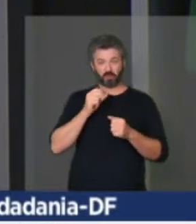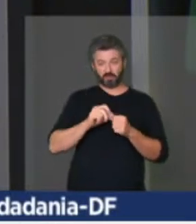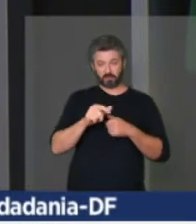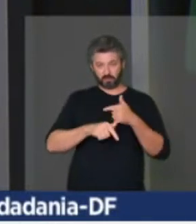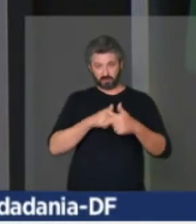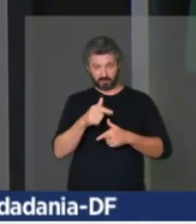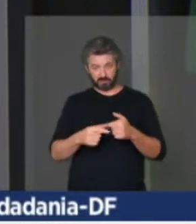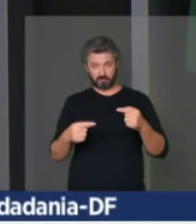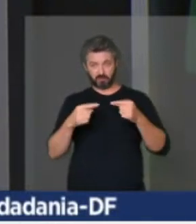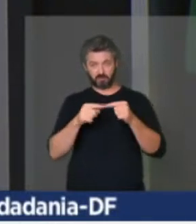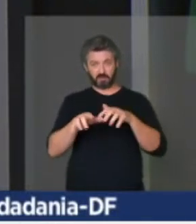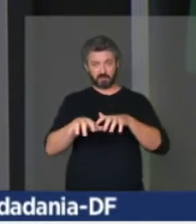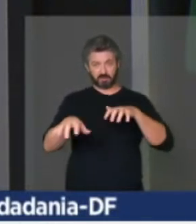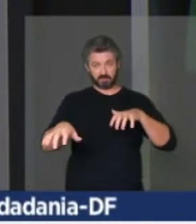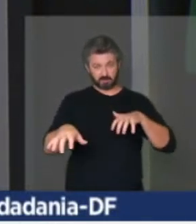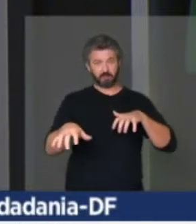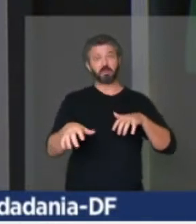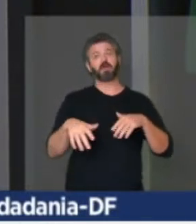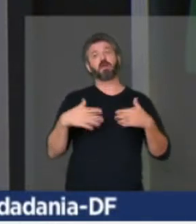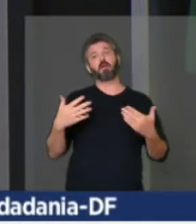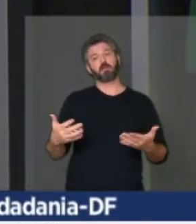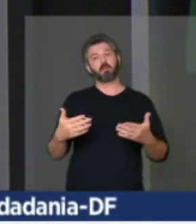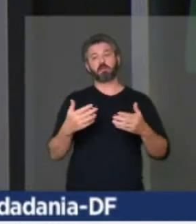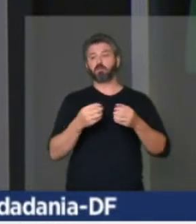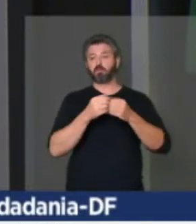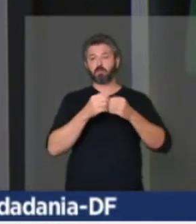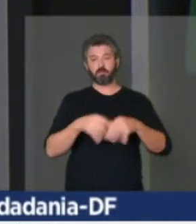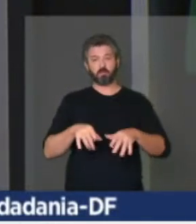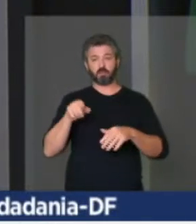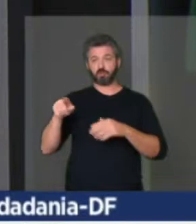EMPREGADOR O ÔNUS DE PAGAR A SUA REMUNERAÇÃO. ALÉM DISSO, OBSERVA O AUTOR DO PROJETO QUE ASPECTO RELEVANTE